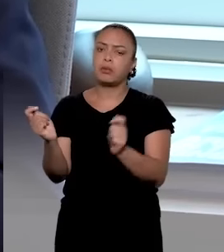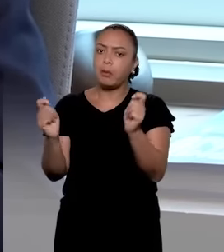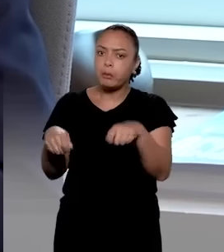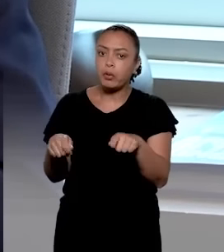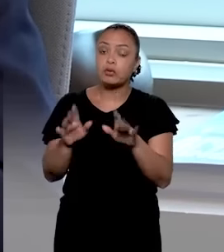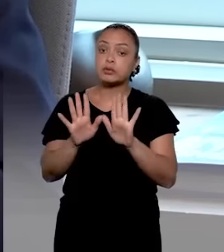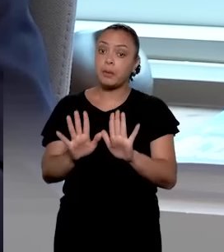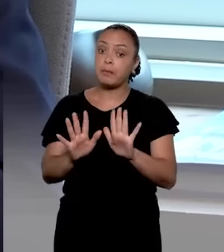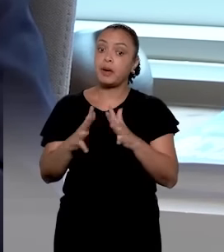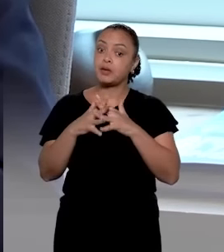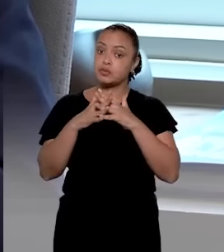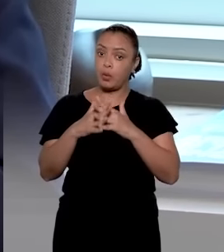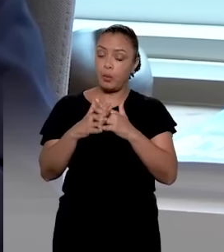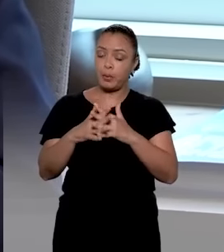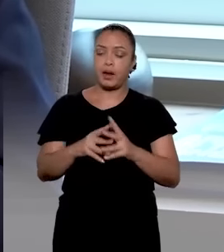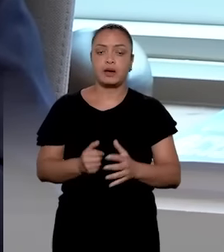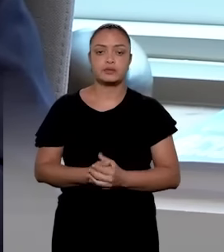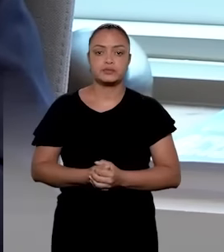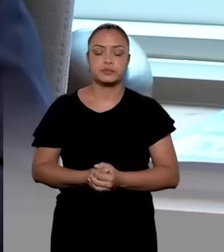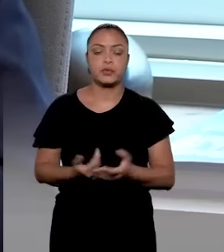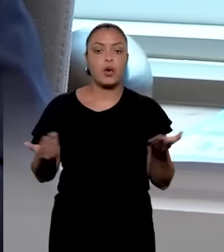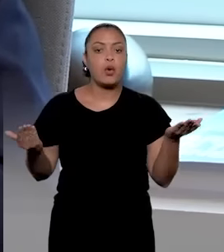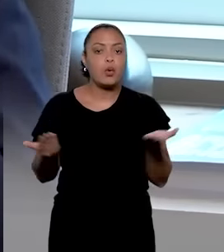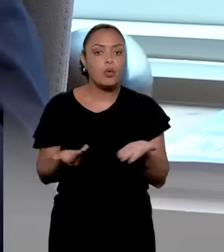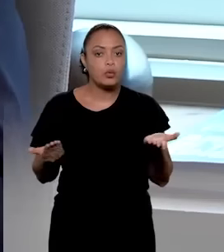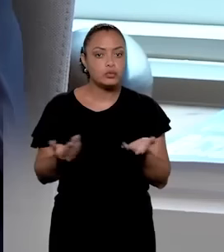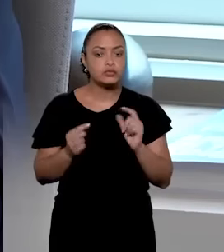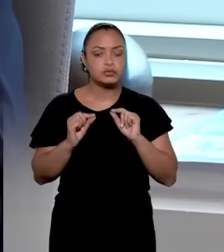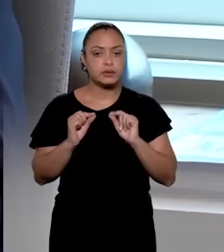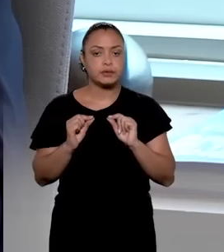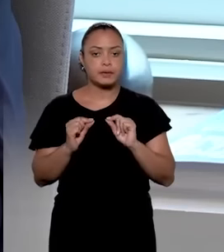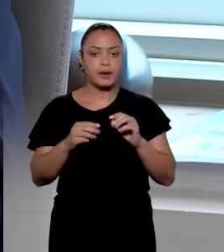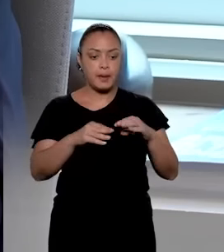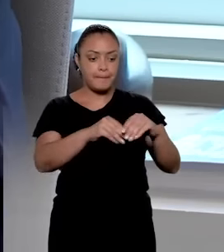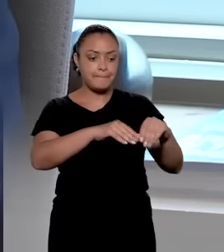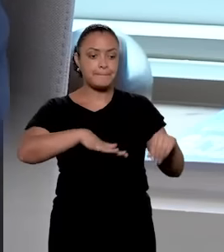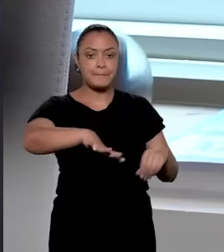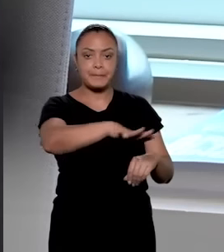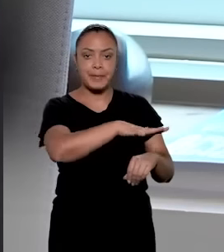mas é muito complexo, muito difícil, não é? Então, o que está acontecendo hoje é pasto